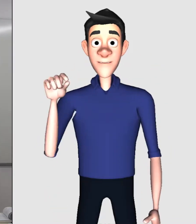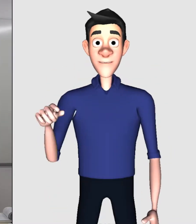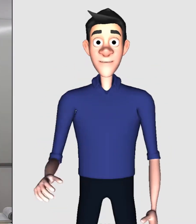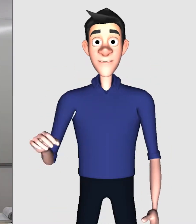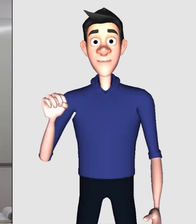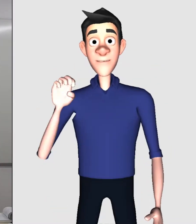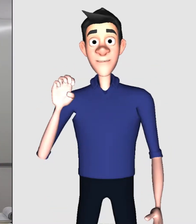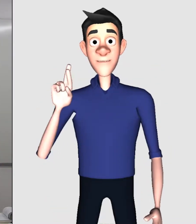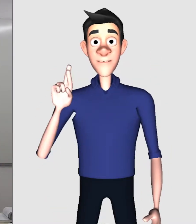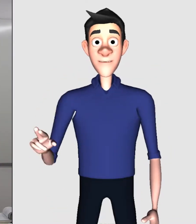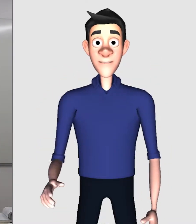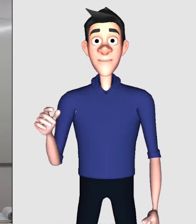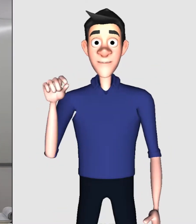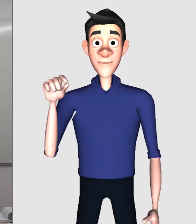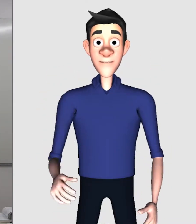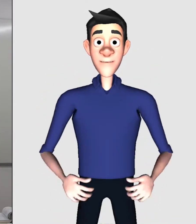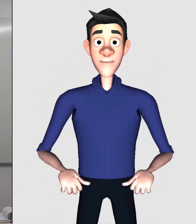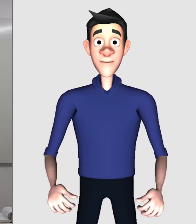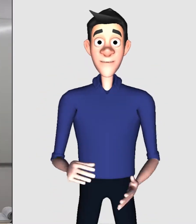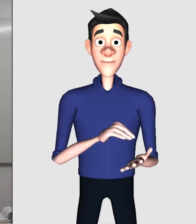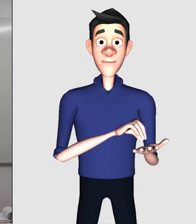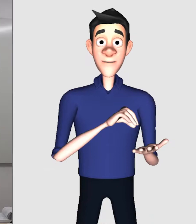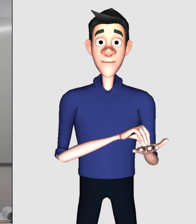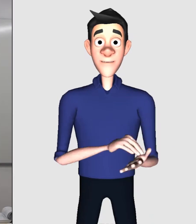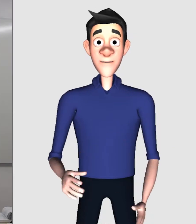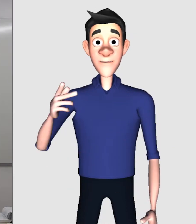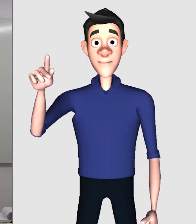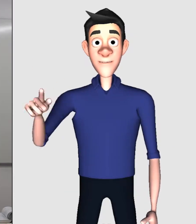Também temos uma relação para o ângulo de fase,